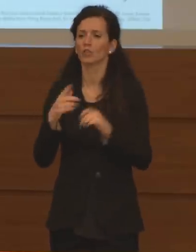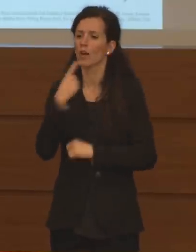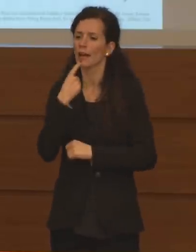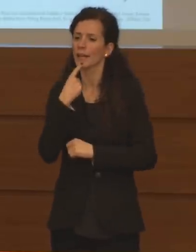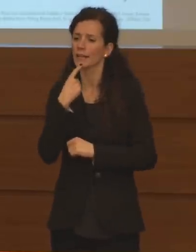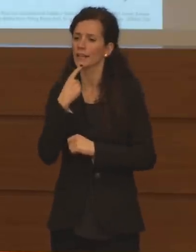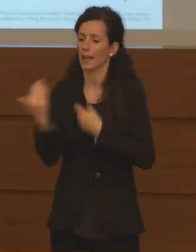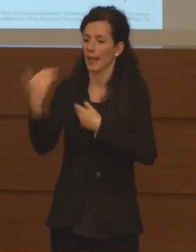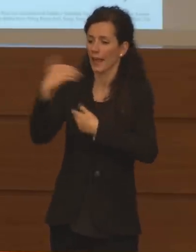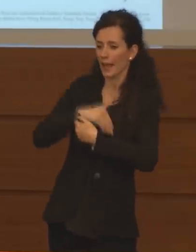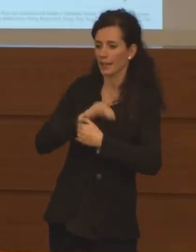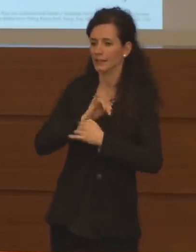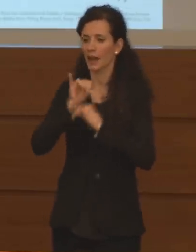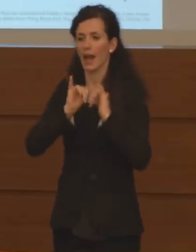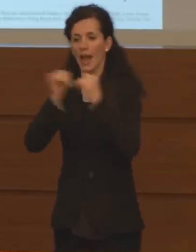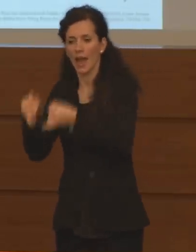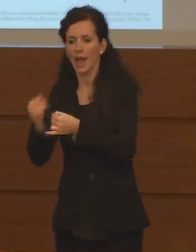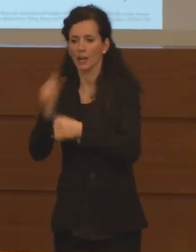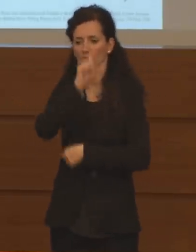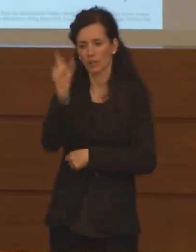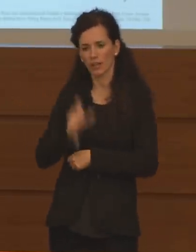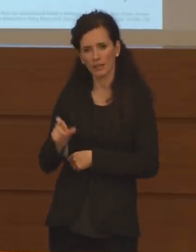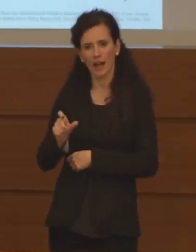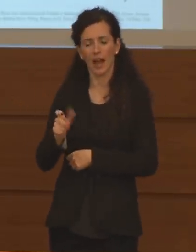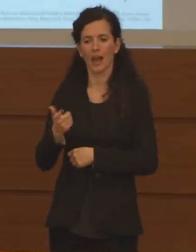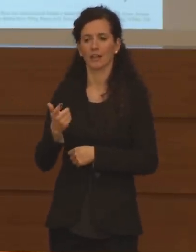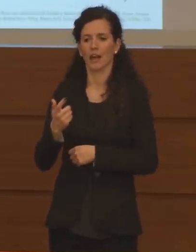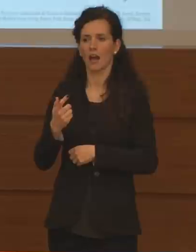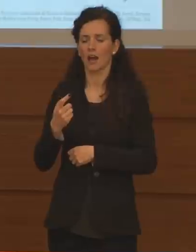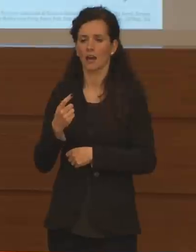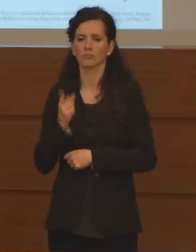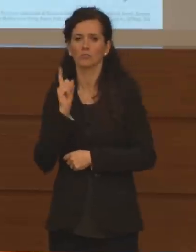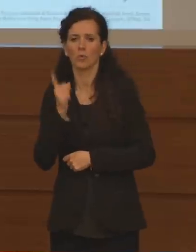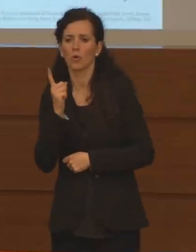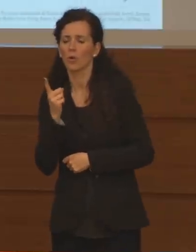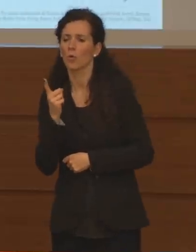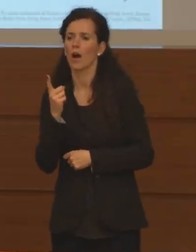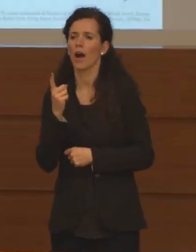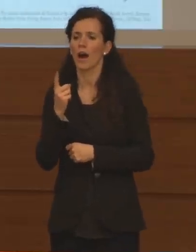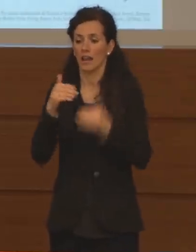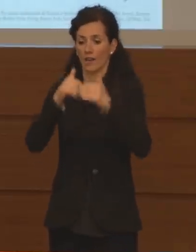nostro Paese, sui treni, quali treni, quali valichi di frontiera abbiamo e